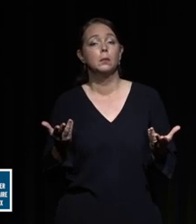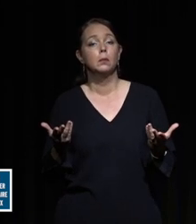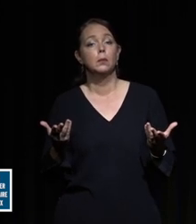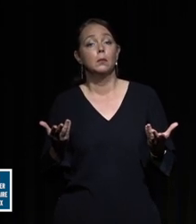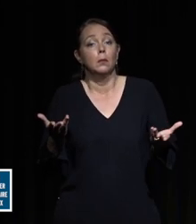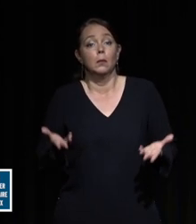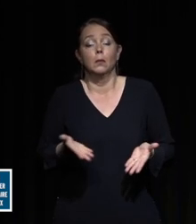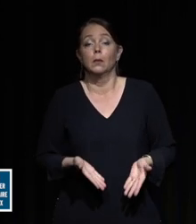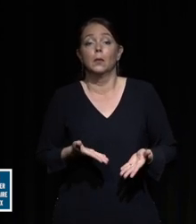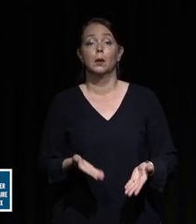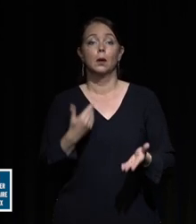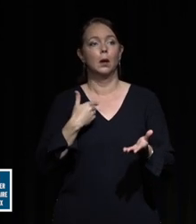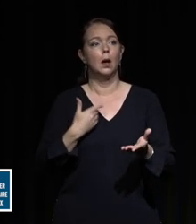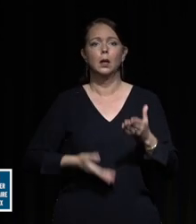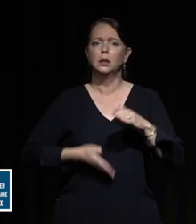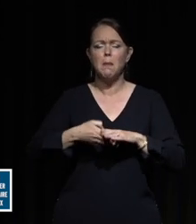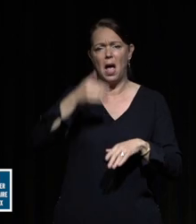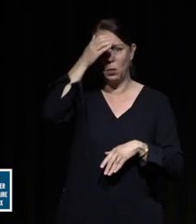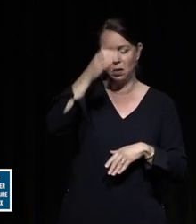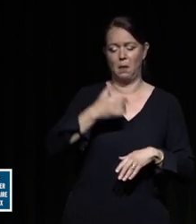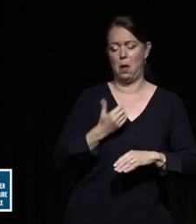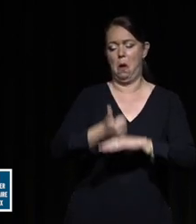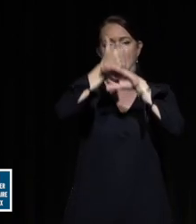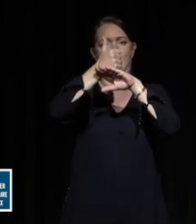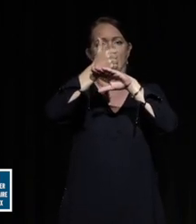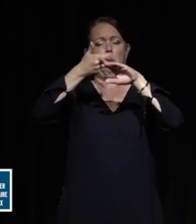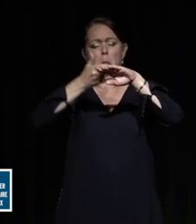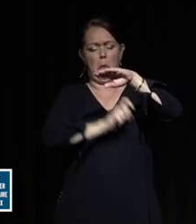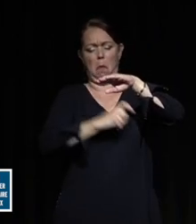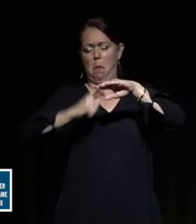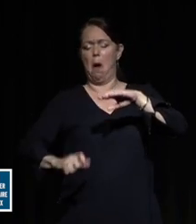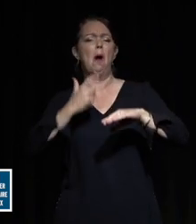sur d'un concept pyramidale où il faut des grands centres d'excellence où on est sûr pas se tromper